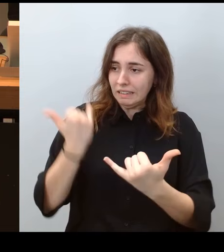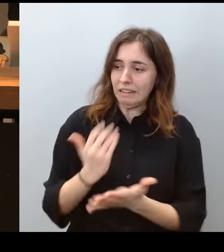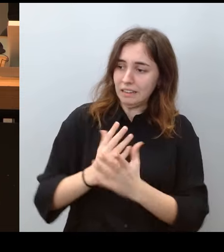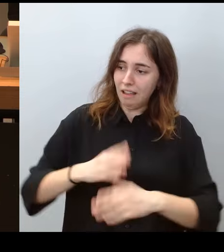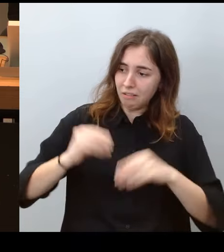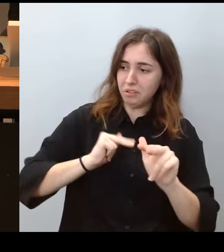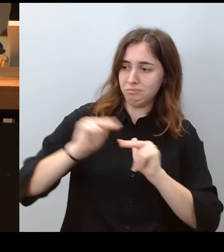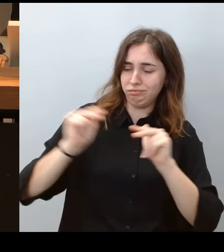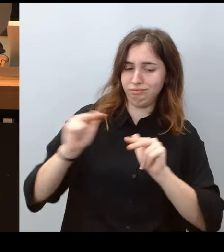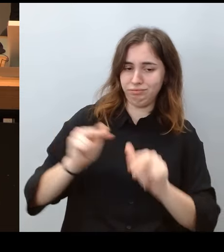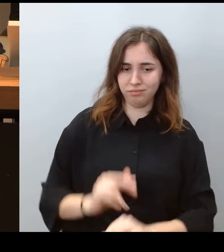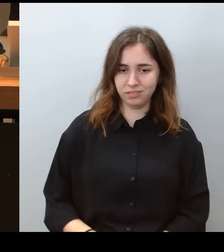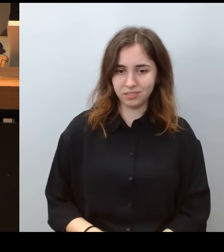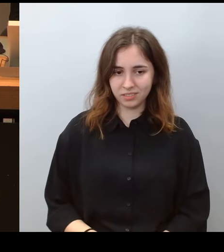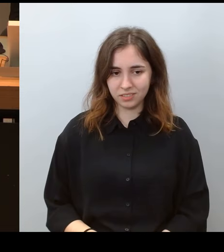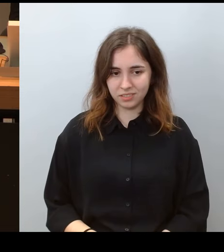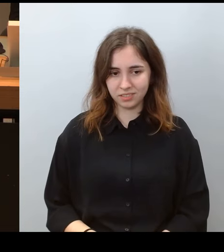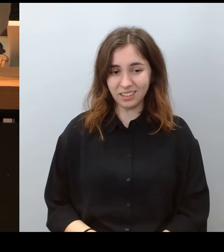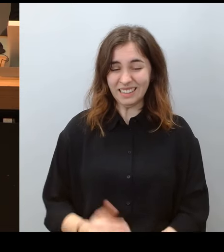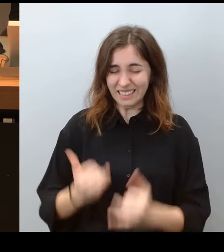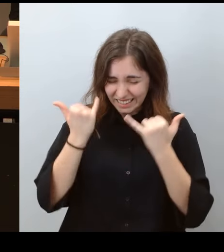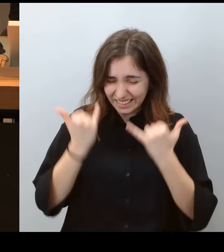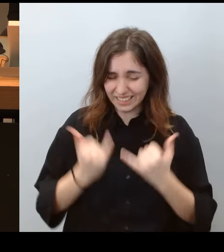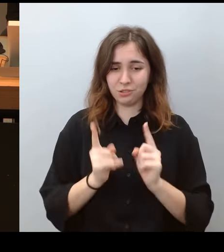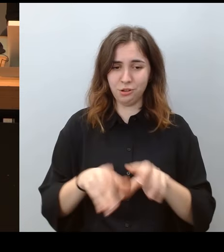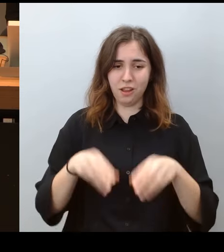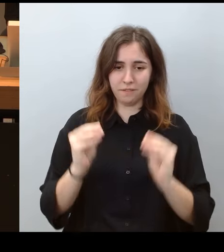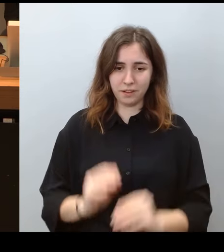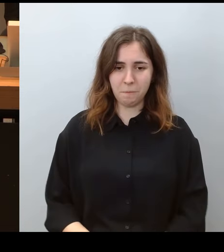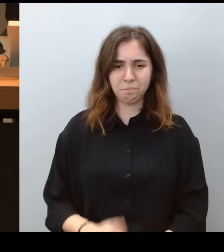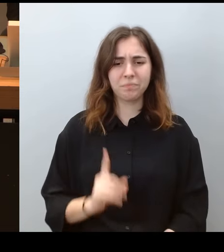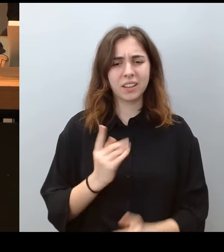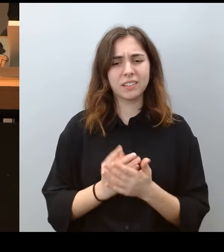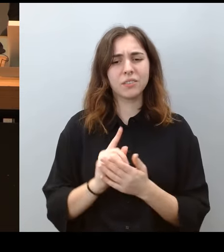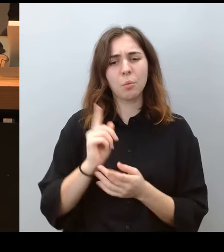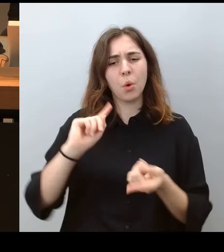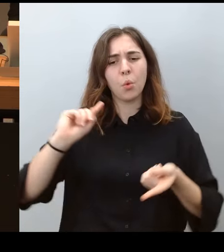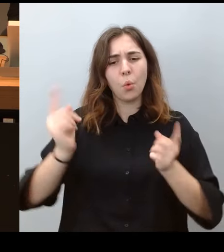Ich will gerne noch einmal vor Augen führen, wie die Ausstellung des Berlin-Passes bis Ende 22 lief.